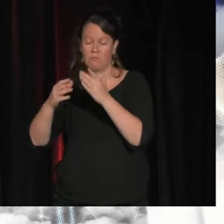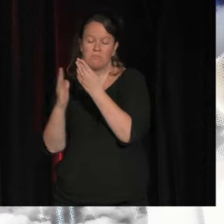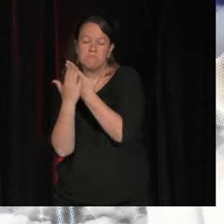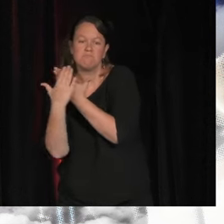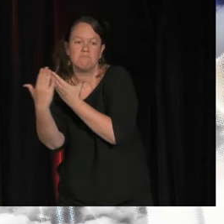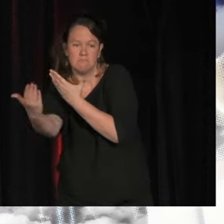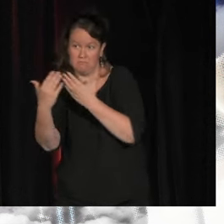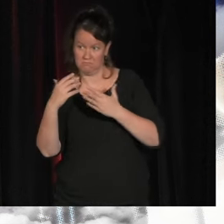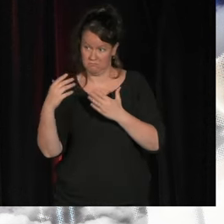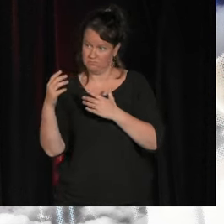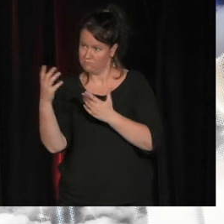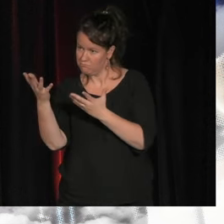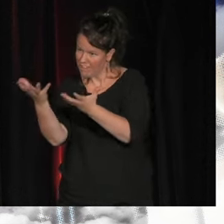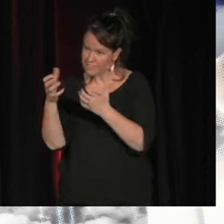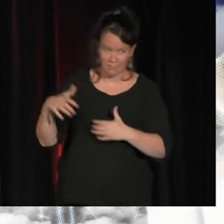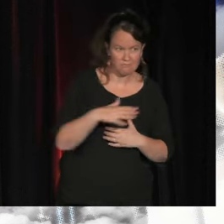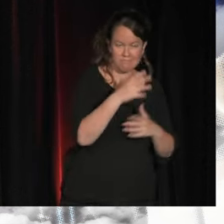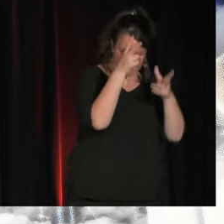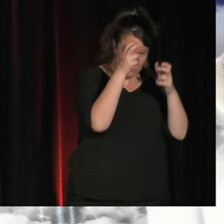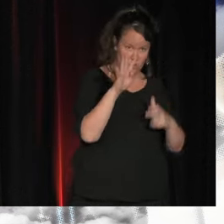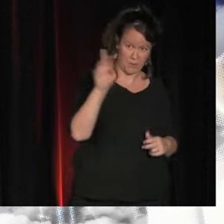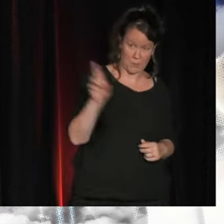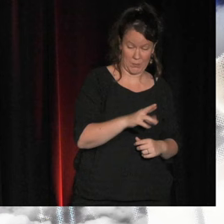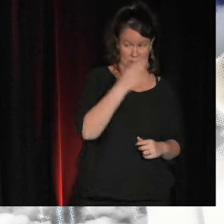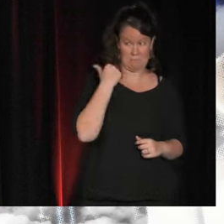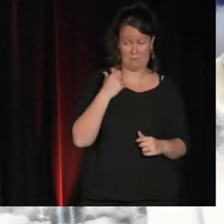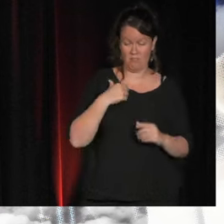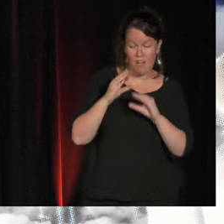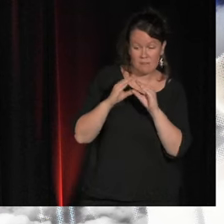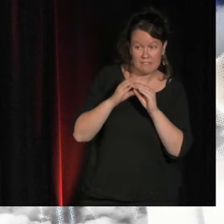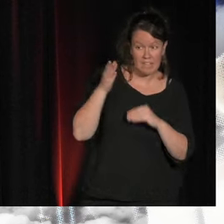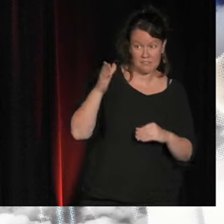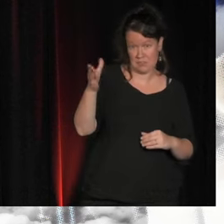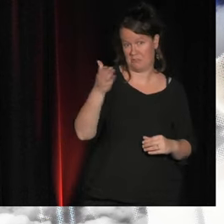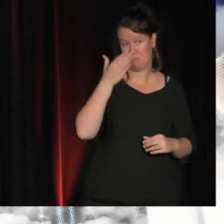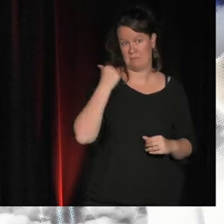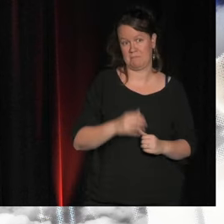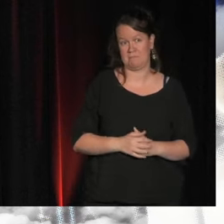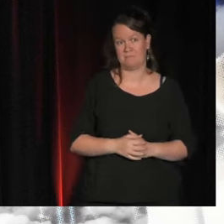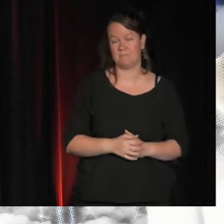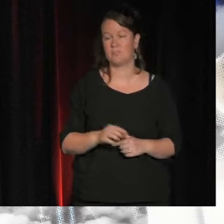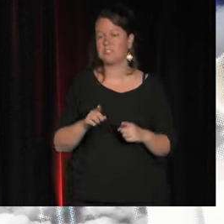Moi, je ne suis pas du tout serein pour leur avenir, d'un point de vue créatif. C'est toujours le problème, en fait, ce sont toujours ces deux…